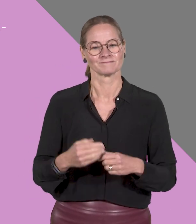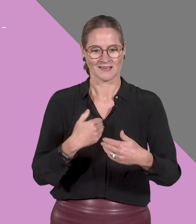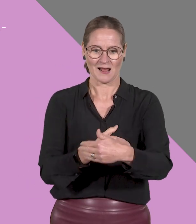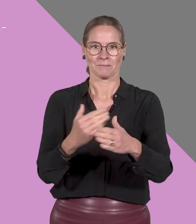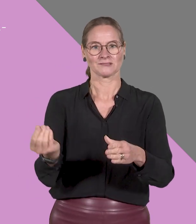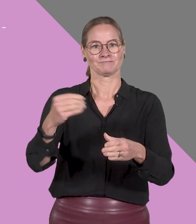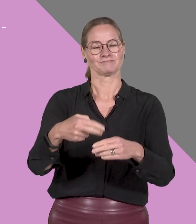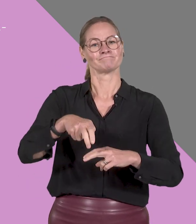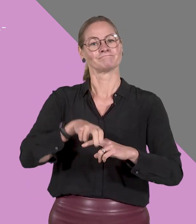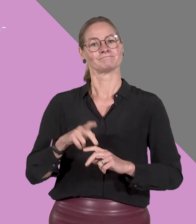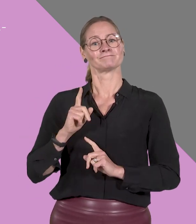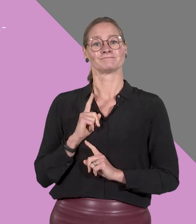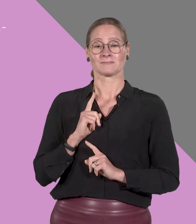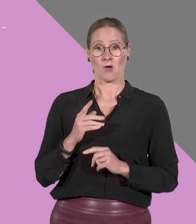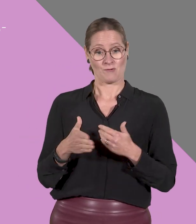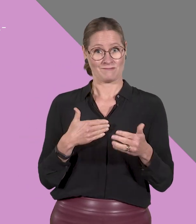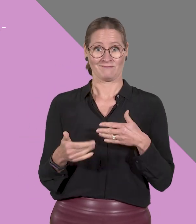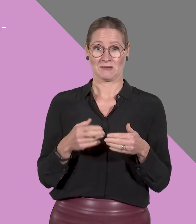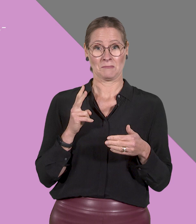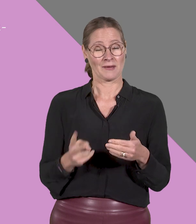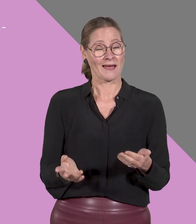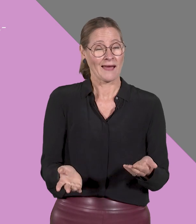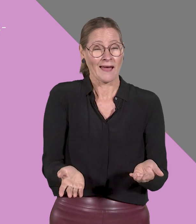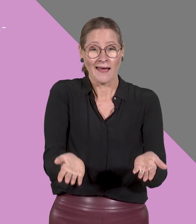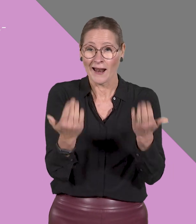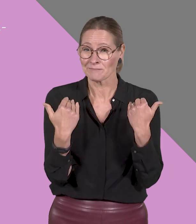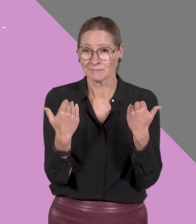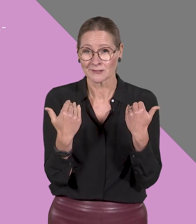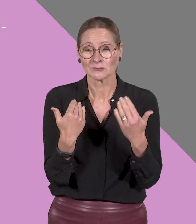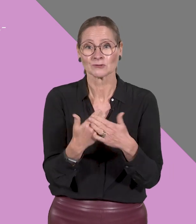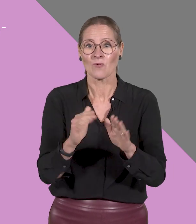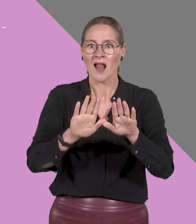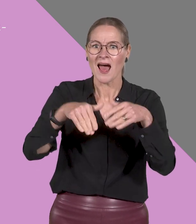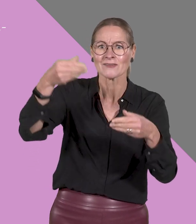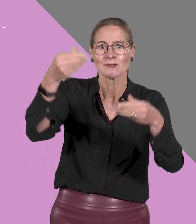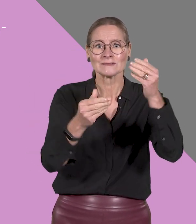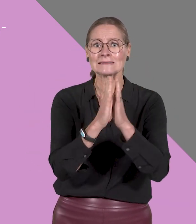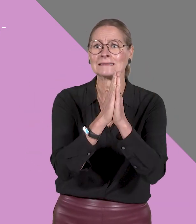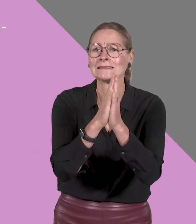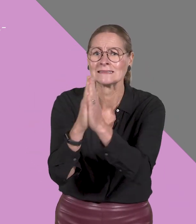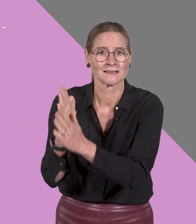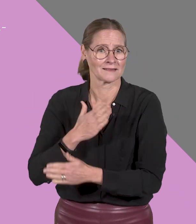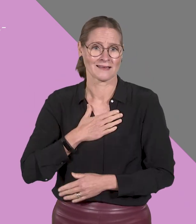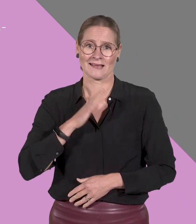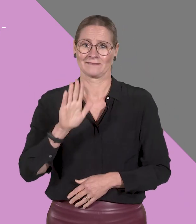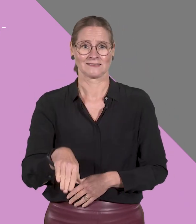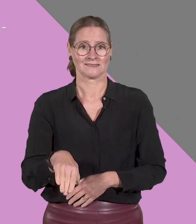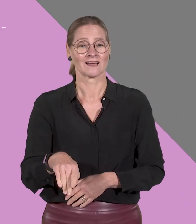Lipasvahdin homma on todella helppo, sillä lahjoituksia ei tarvitse pyytää erikseen.